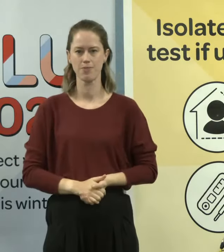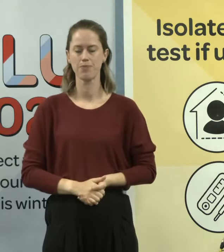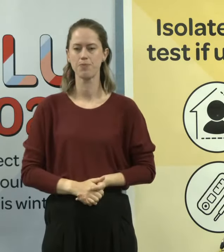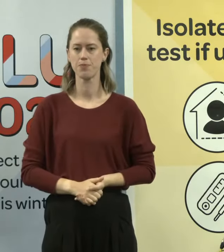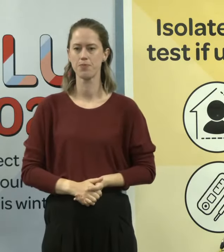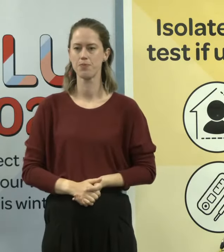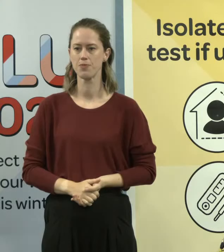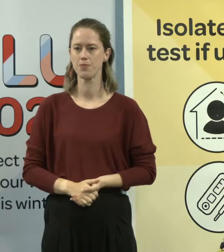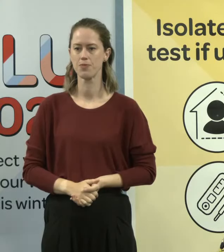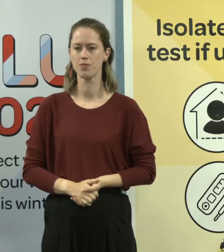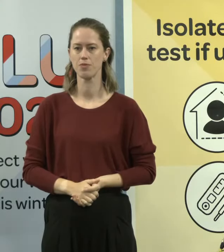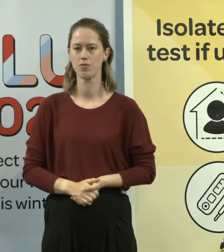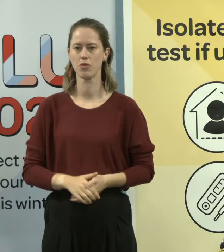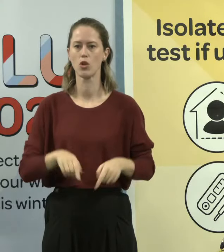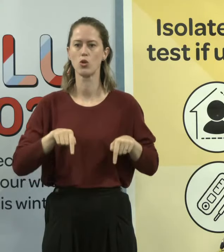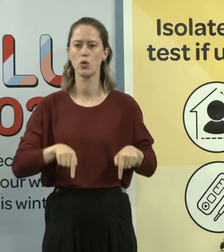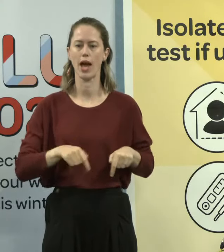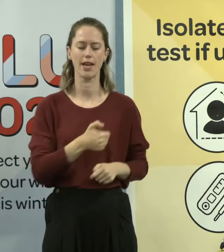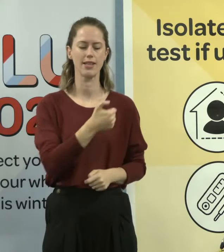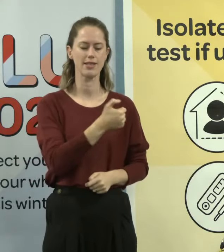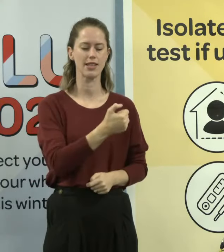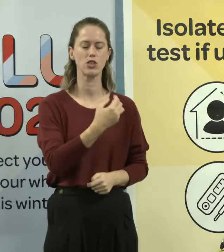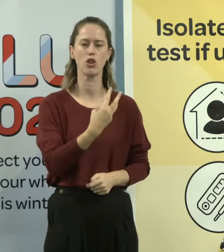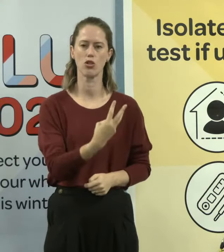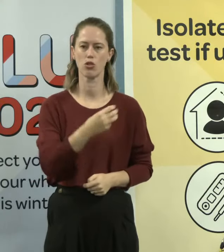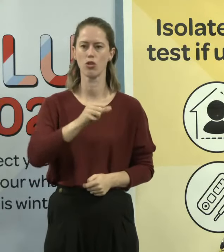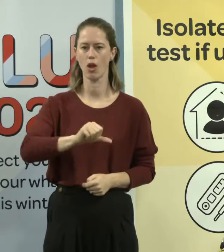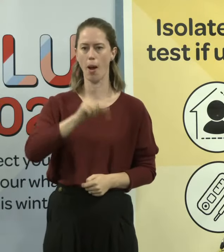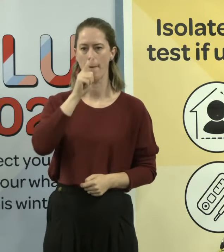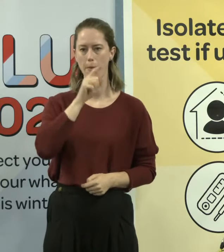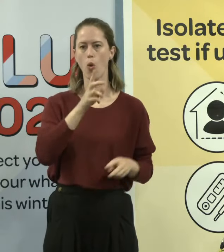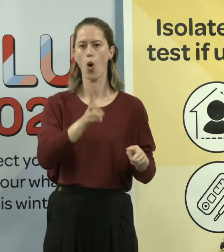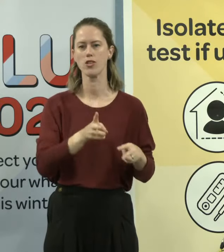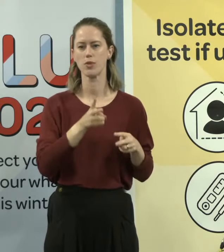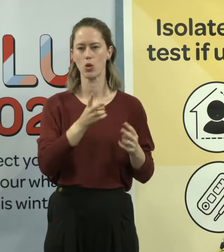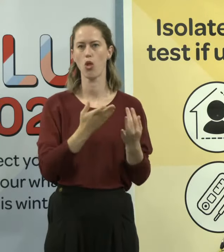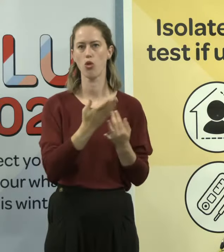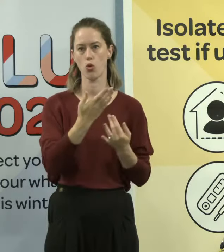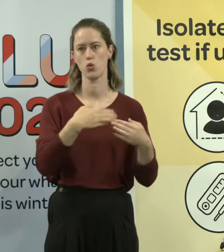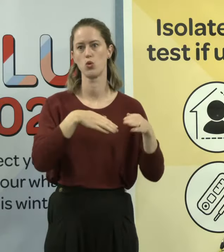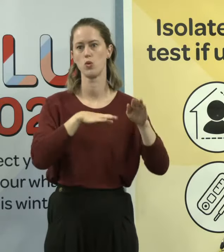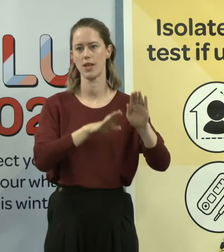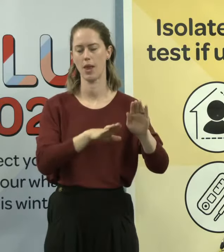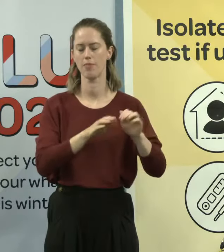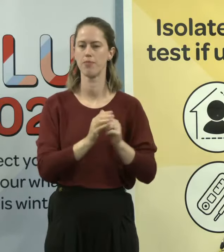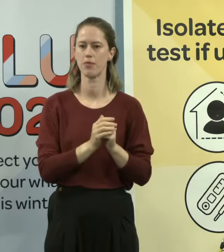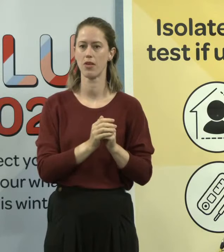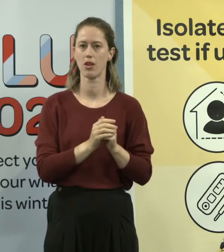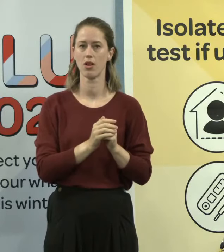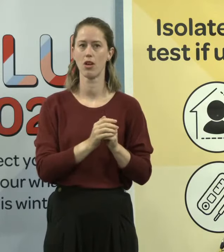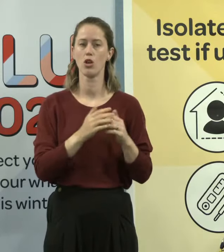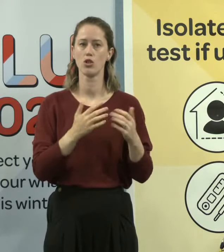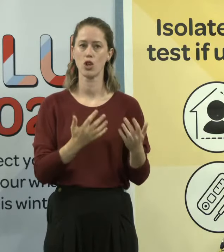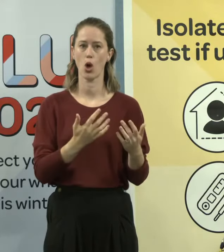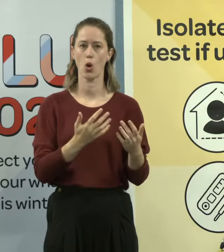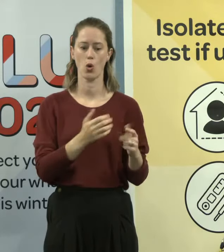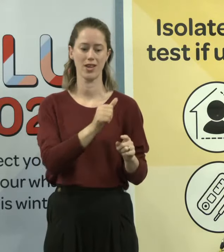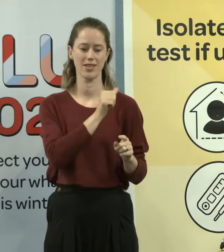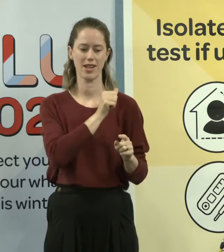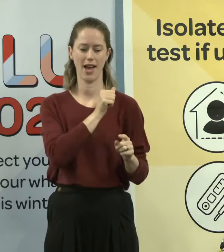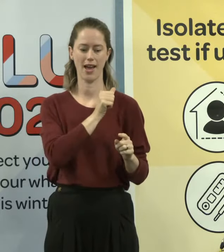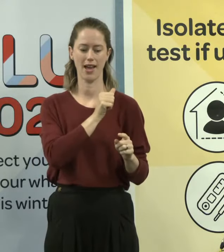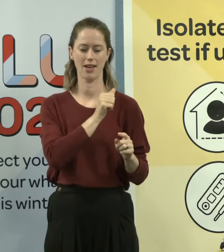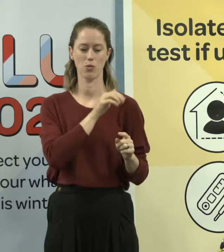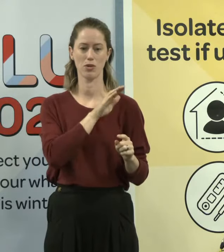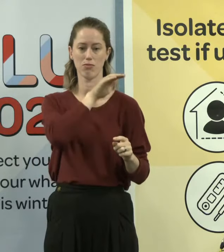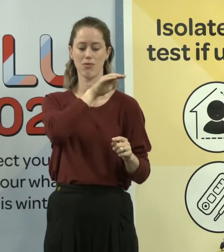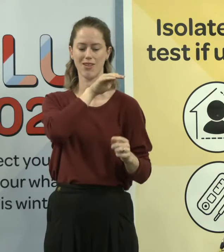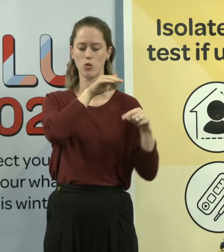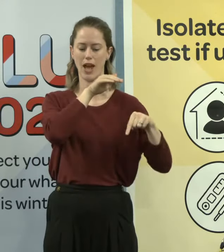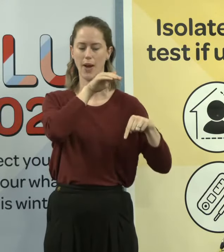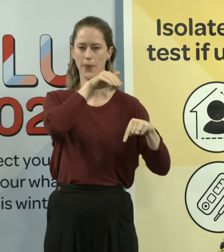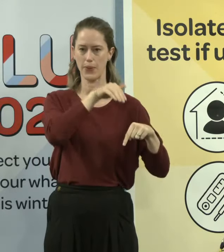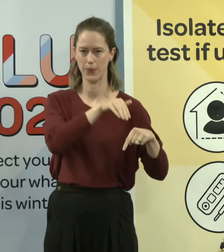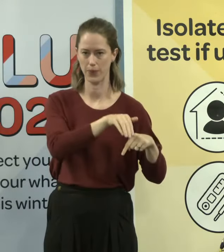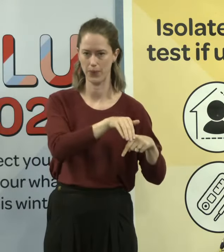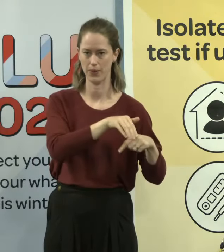ka whakatauritea ki te wiki kua